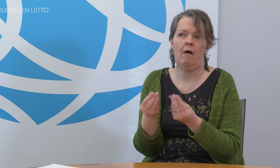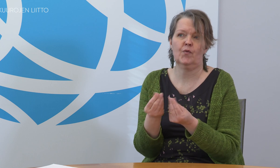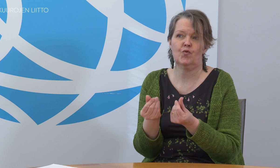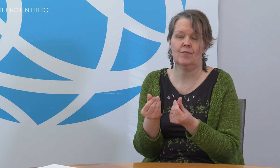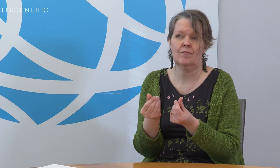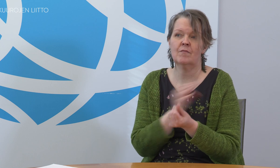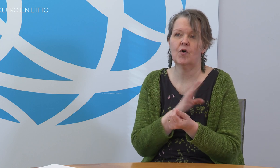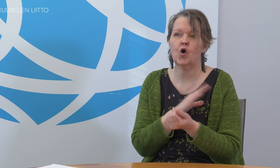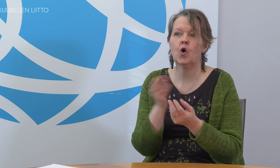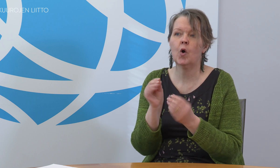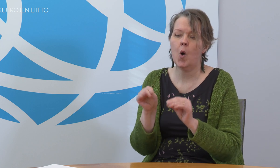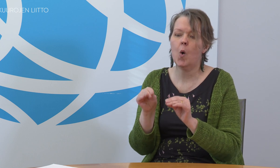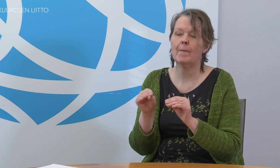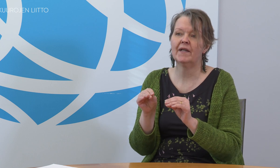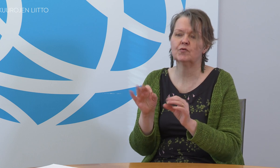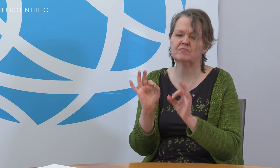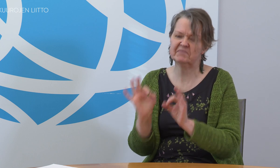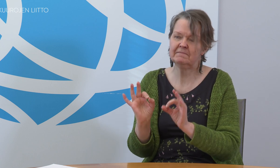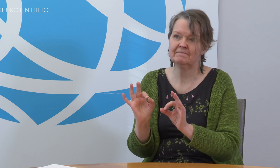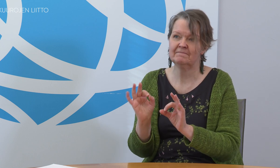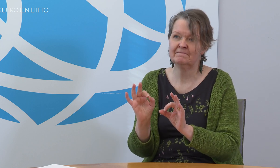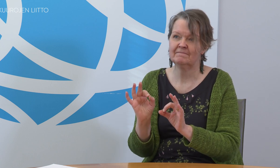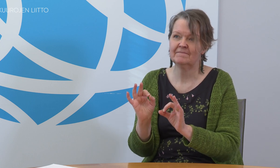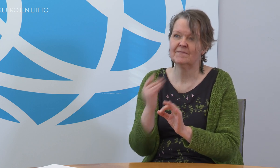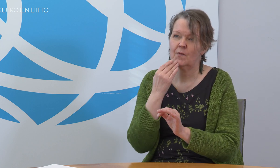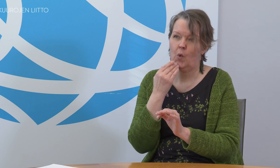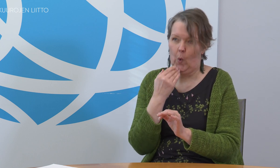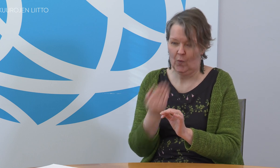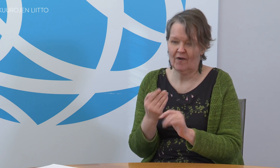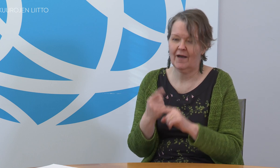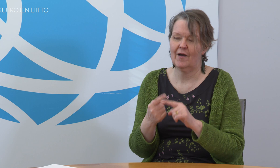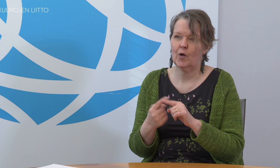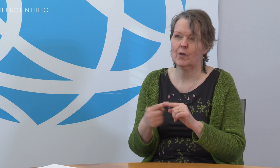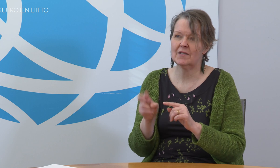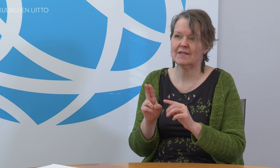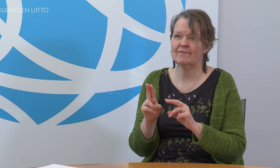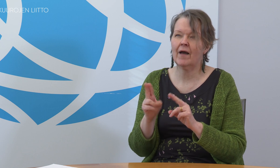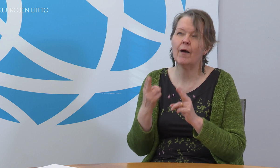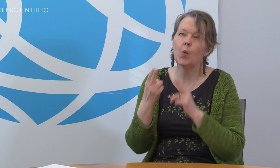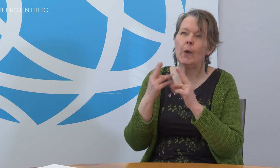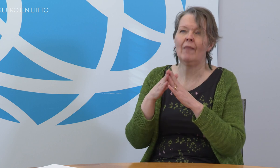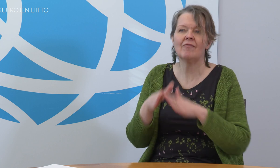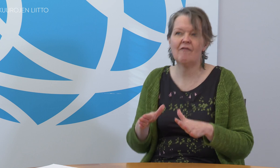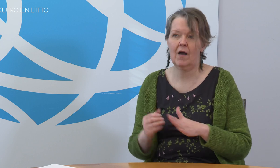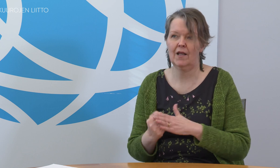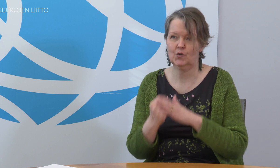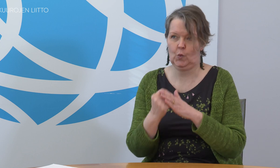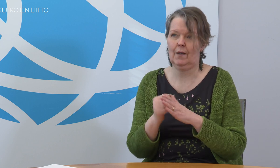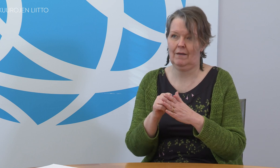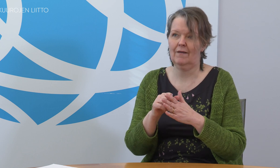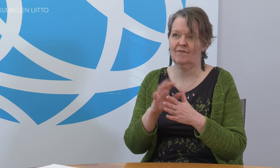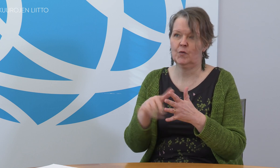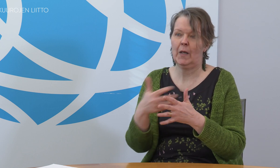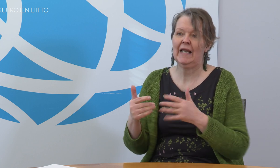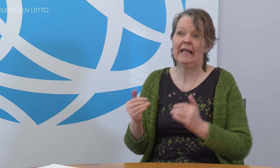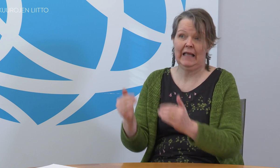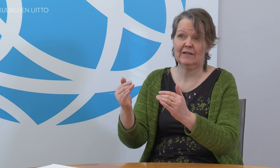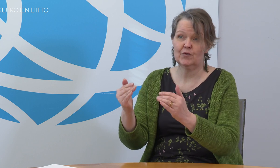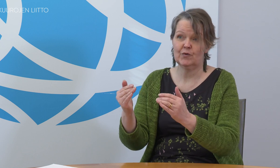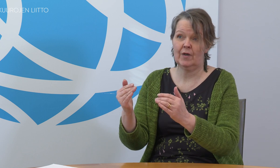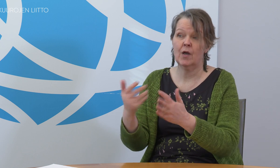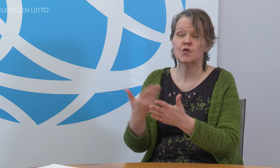Entä laatu? Onko opetus hyvää? Pystyykö se tukemaan uudella tavalla viittomakielen kehitystä?